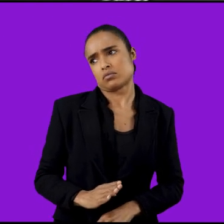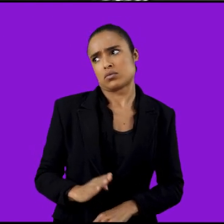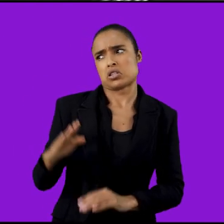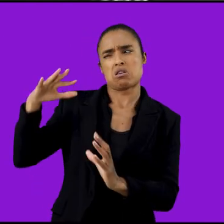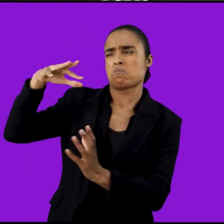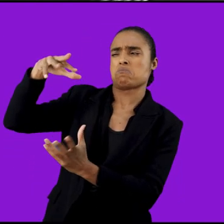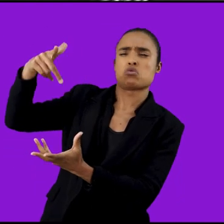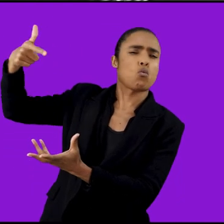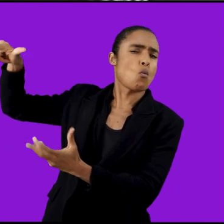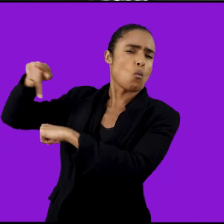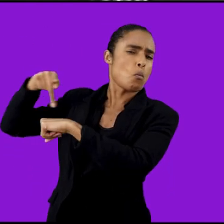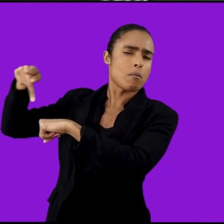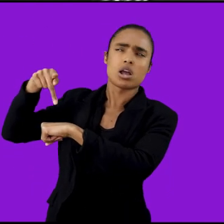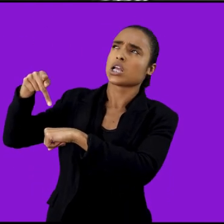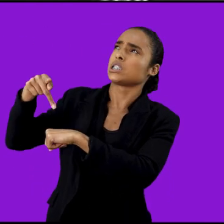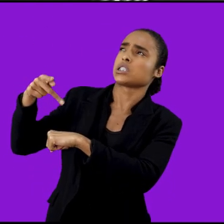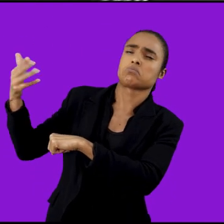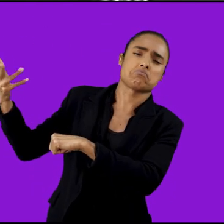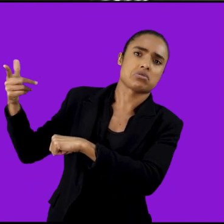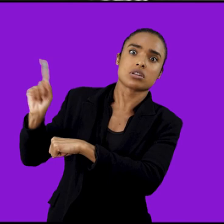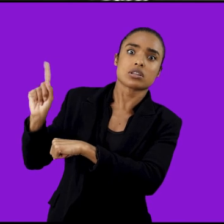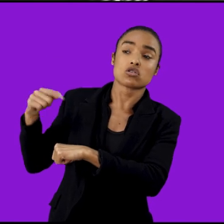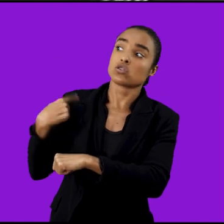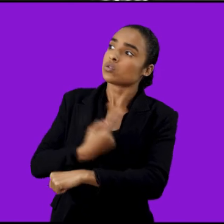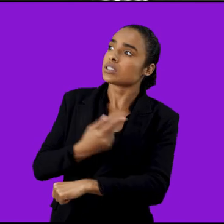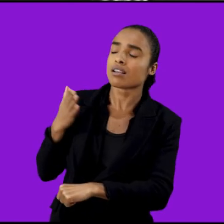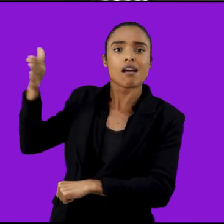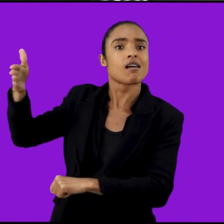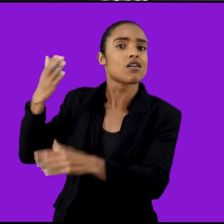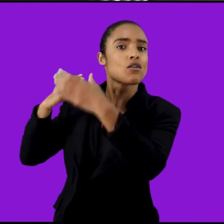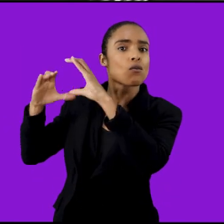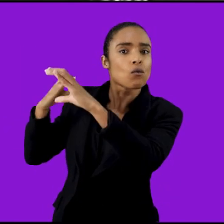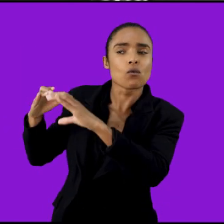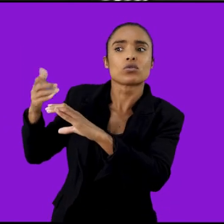daqui, mas quando a gente que vai tocar fora do Brasil é muito comum ver mulheres na função